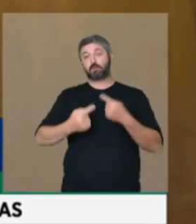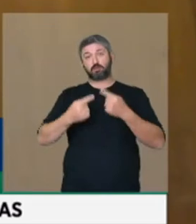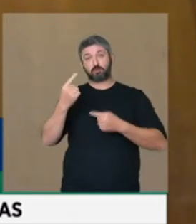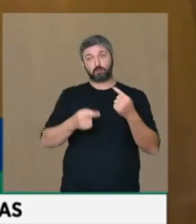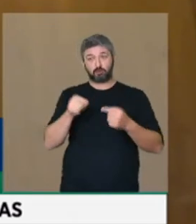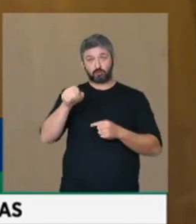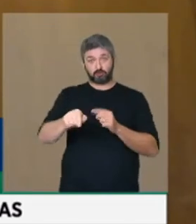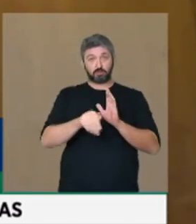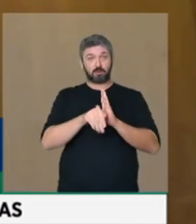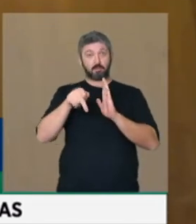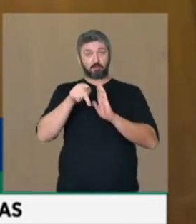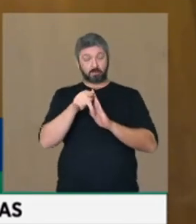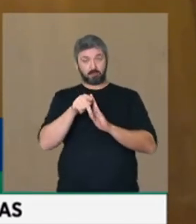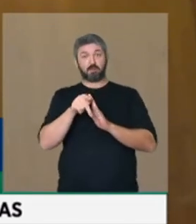NÃO ESTAMOS MAIS... O DECRETO DE CALAMIDADE PÚBLICA. E O